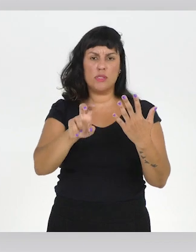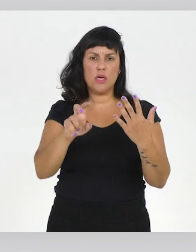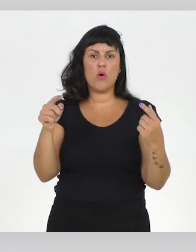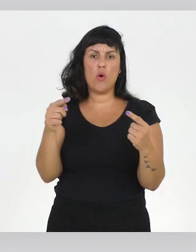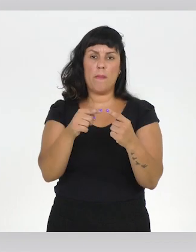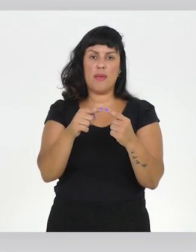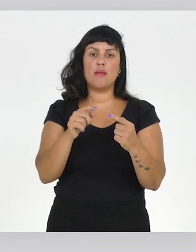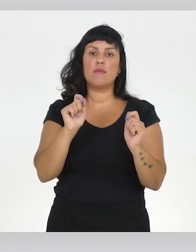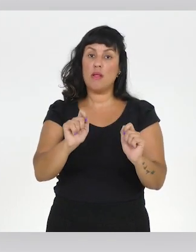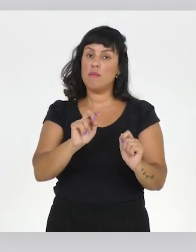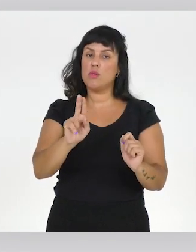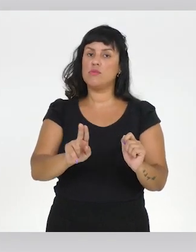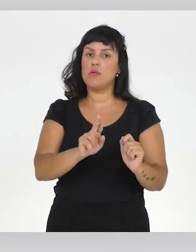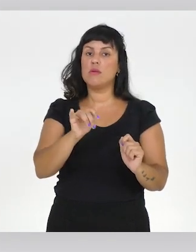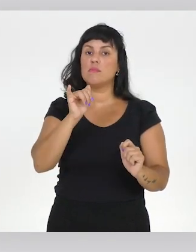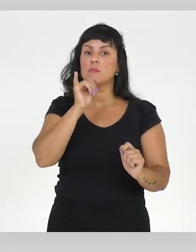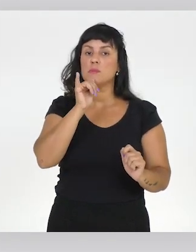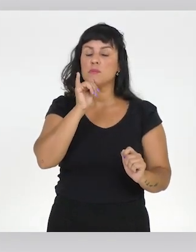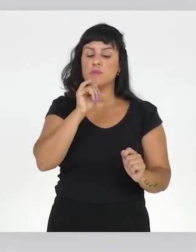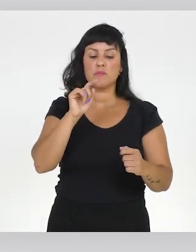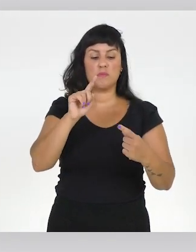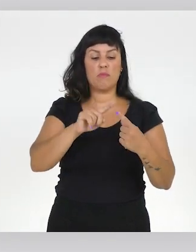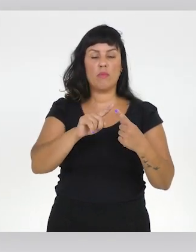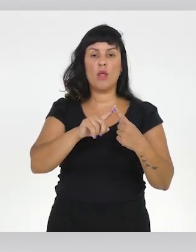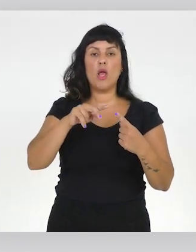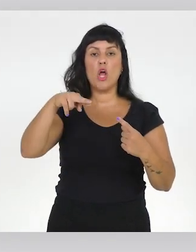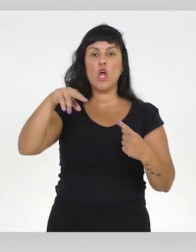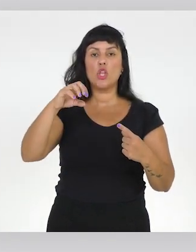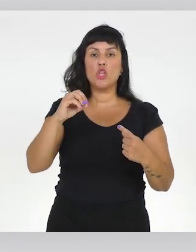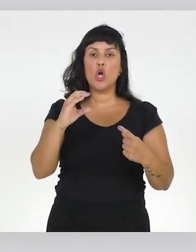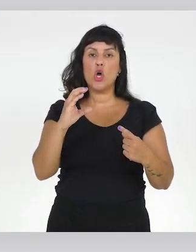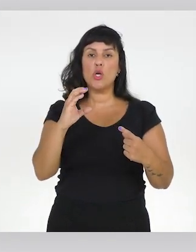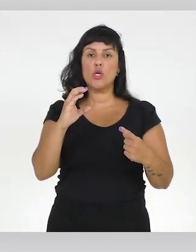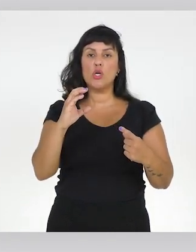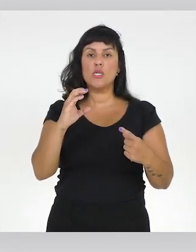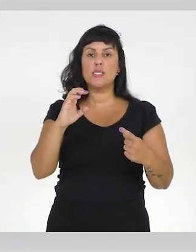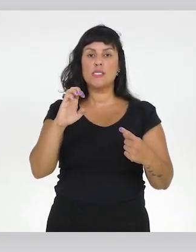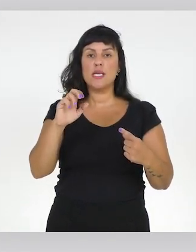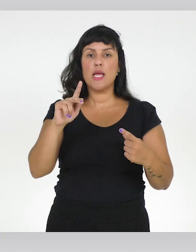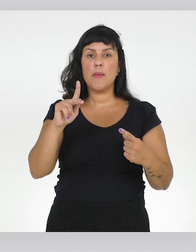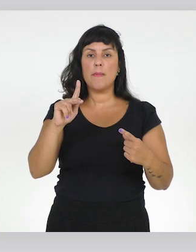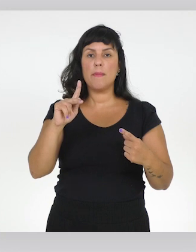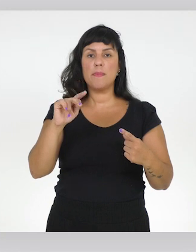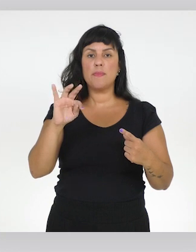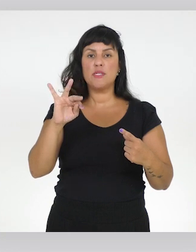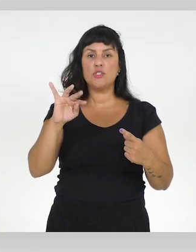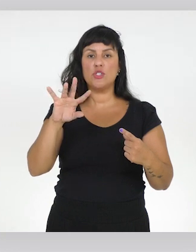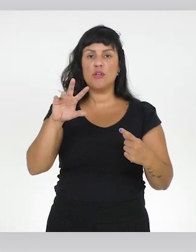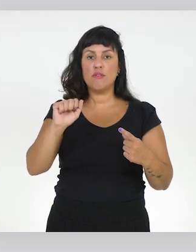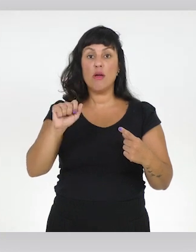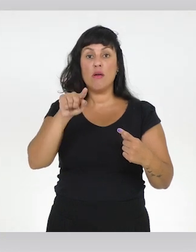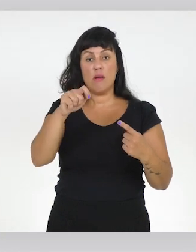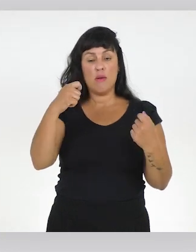nociceptiva podemos utilizar os exercícios. Também podemos utilizar exercícios, como eu disse, para o cinco mecanismos